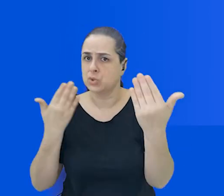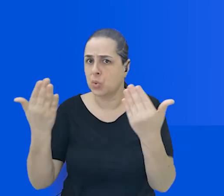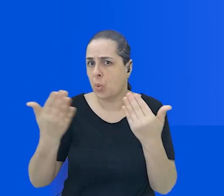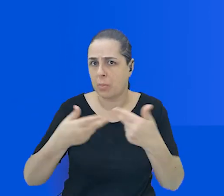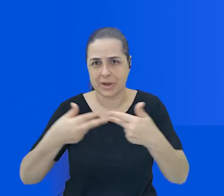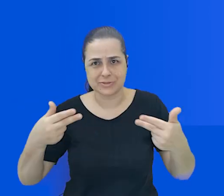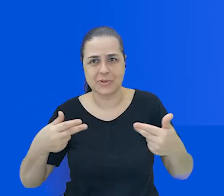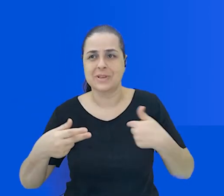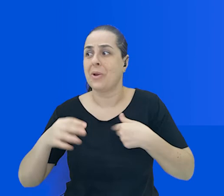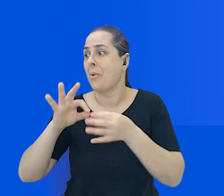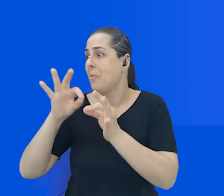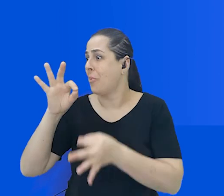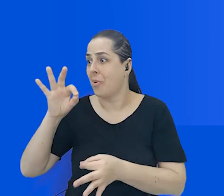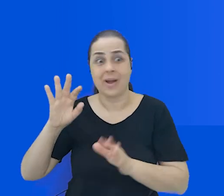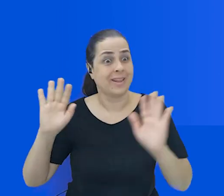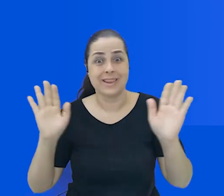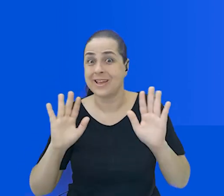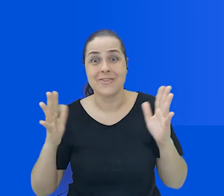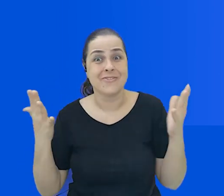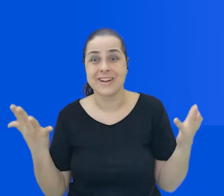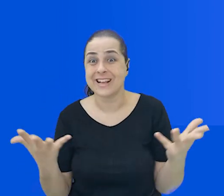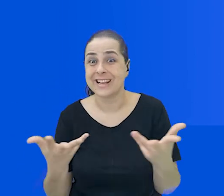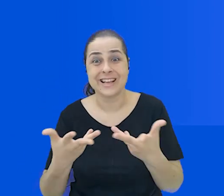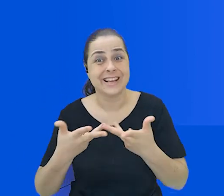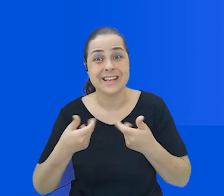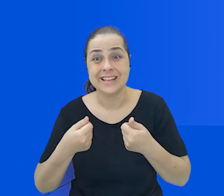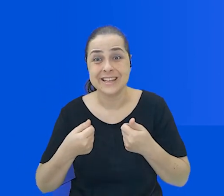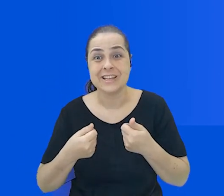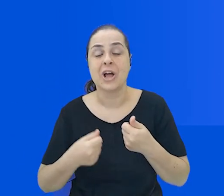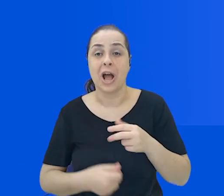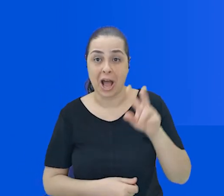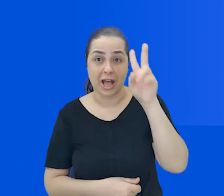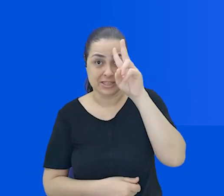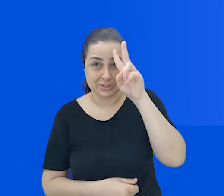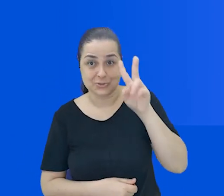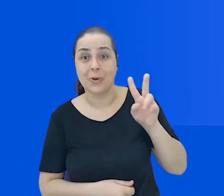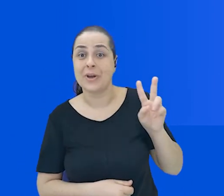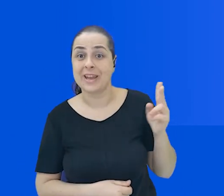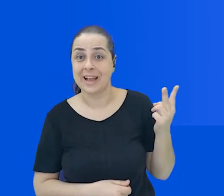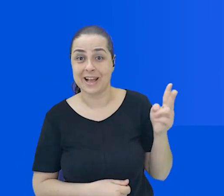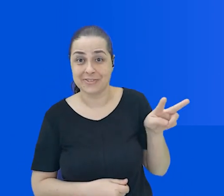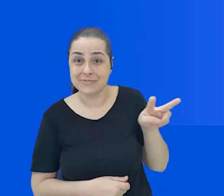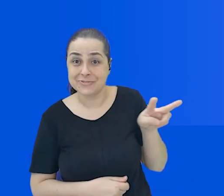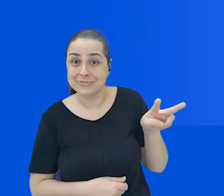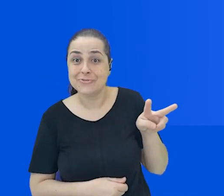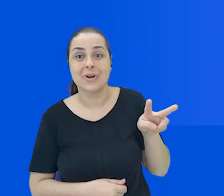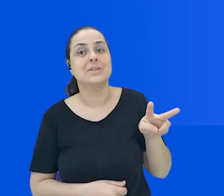Gente, falei horrores, vai.. Não, foi sensacional. Eu acho que as duas histórias são muito importantes pra gente